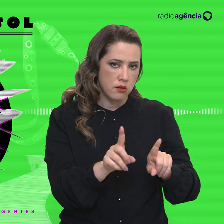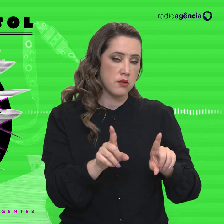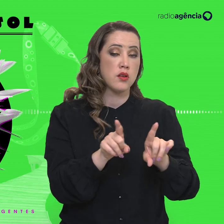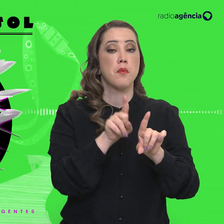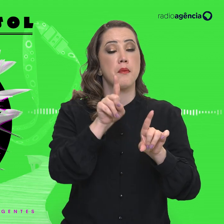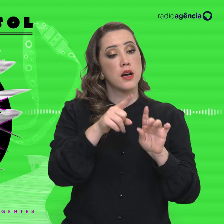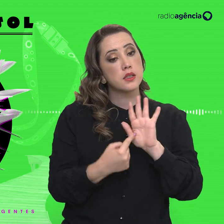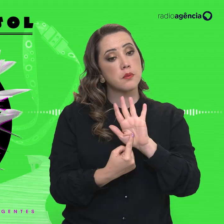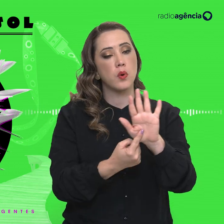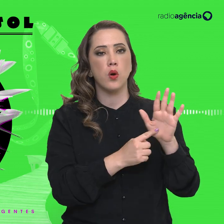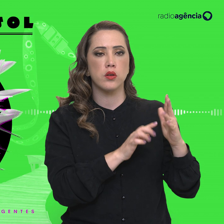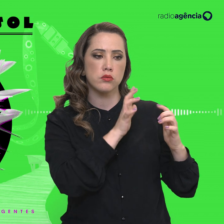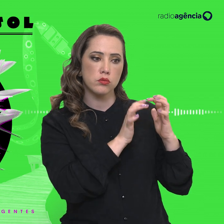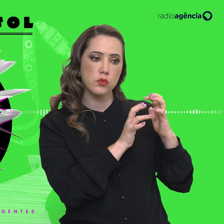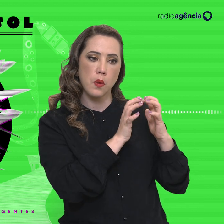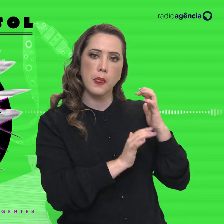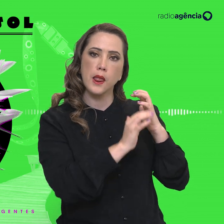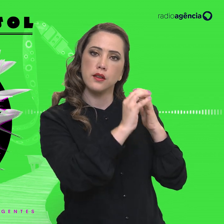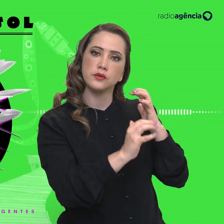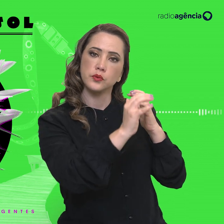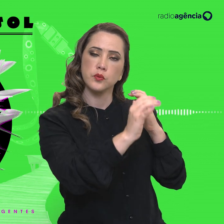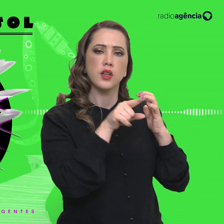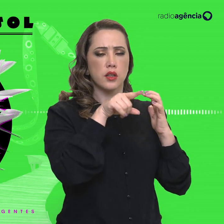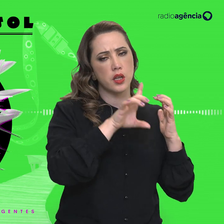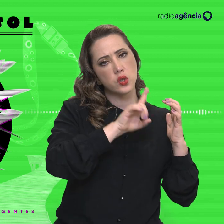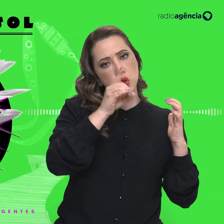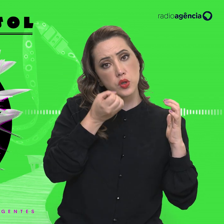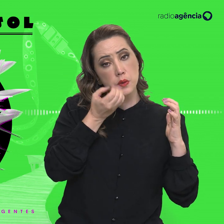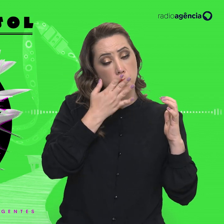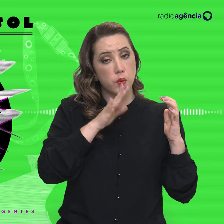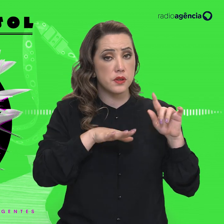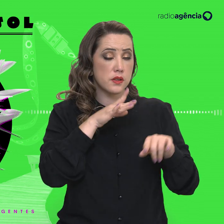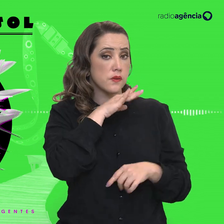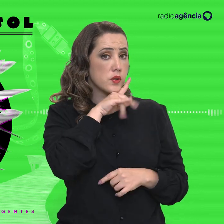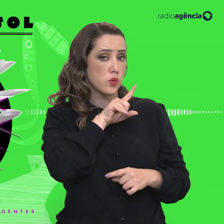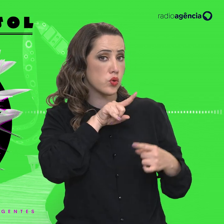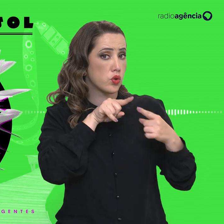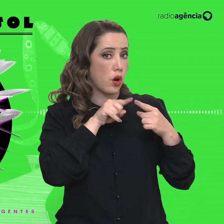que tem lá seus dias bons e ruins a partir dos níveis de dificuldade do transtorno.